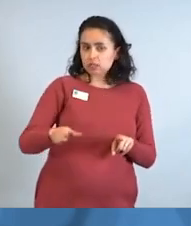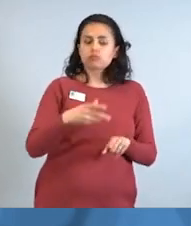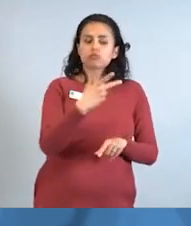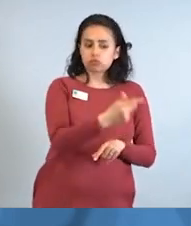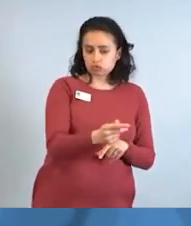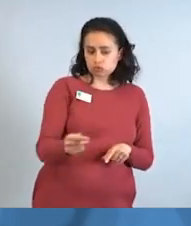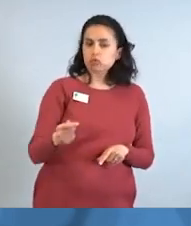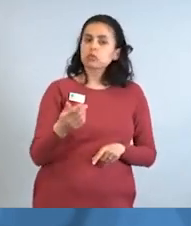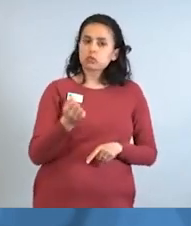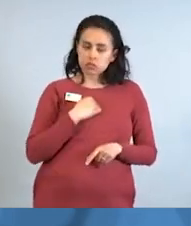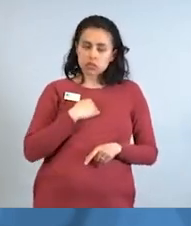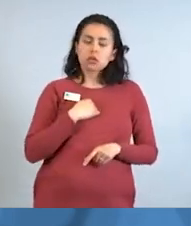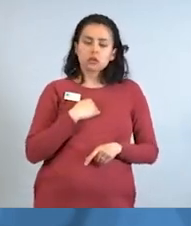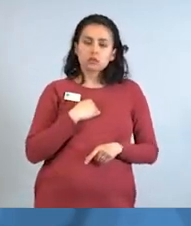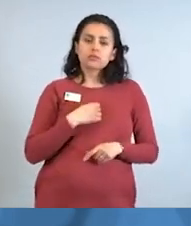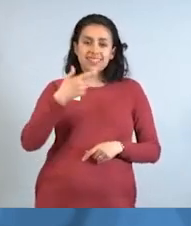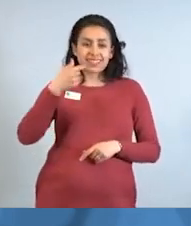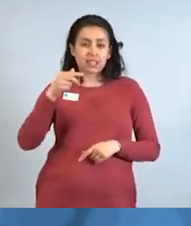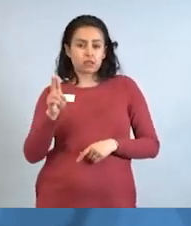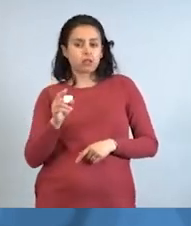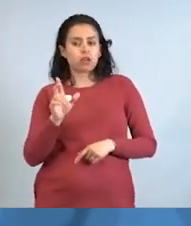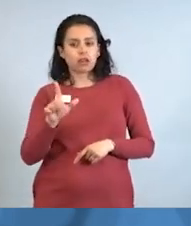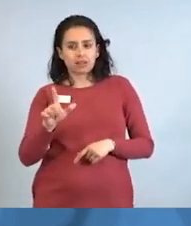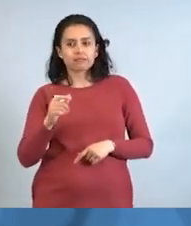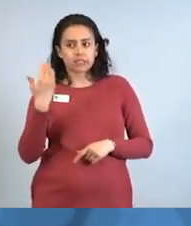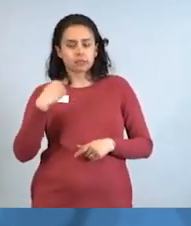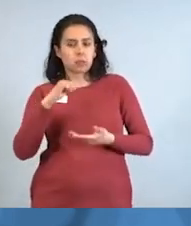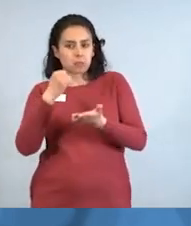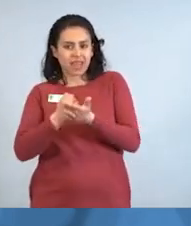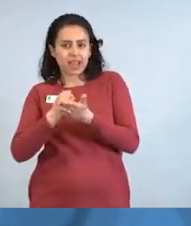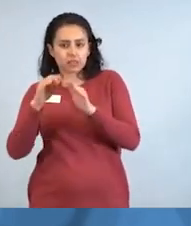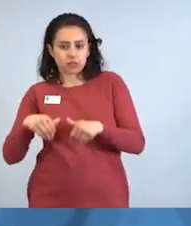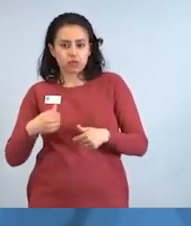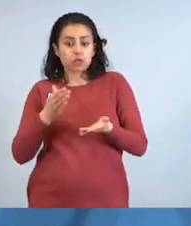Tästä on tehty THL-päätös ja siitä tulee suositus verkkosivullemme.